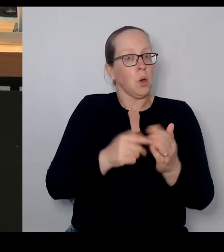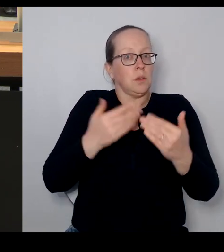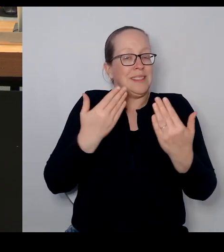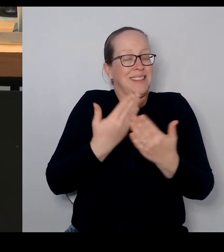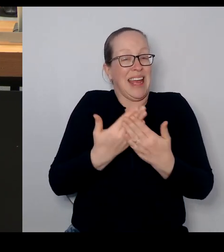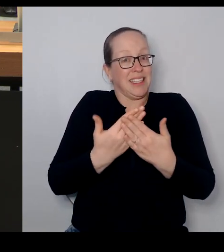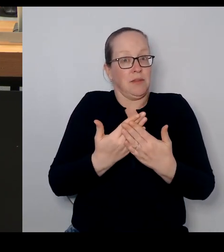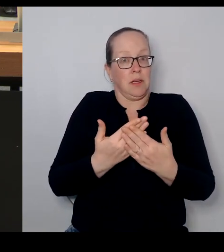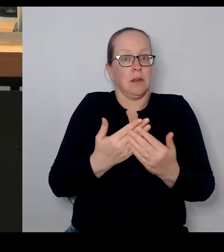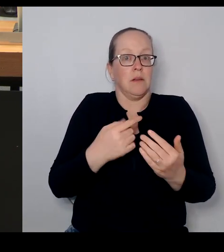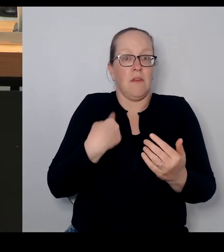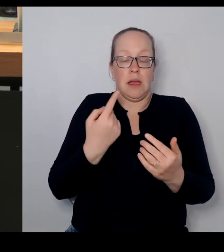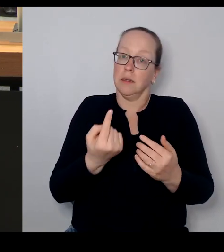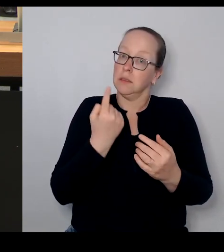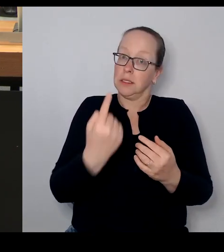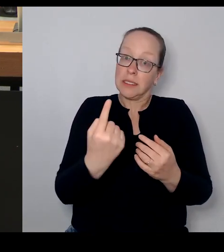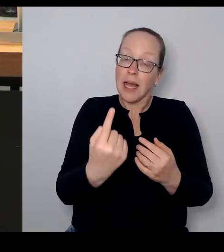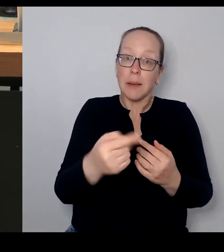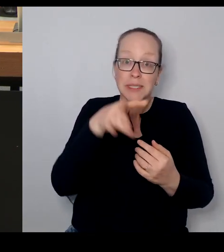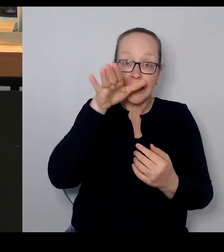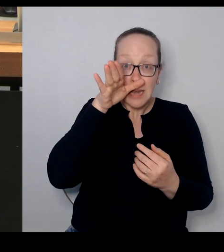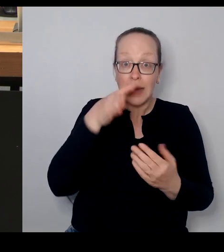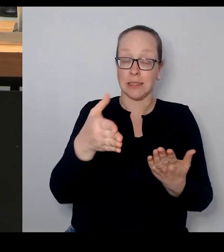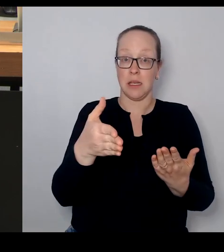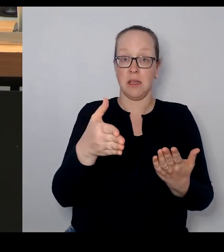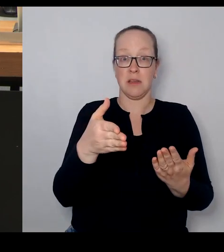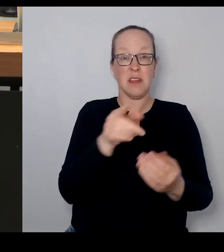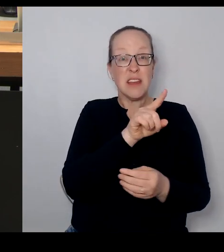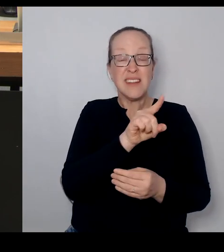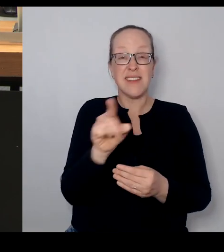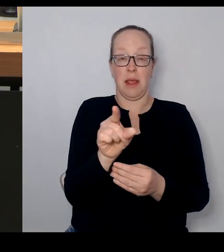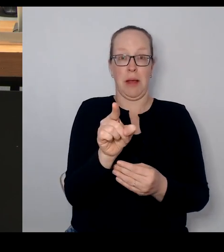regieren, niemals koalieren kann. Sie haben eins zu eins russische